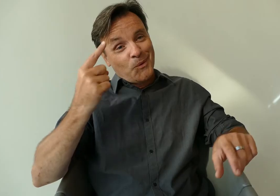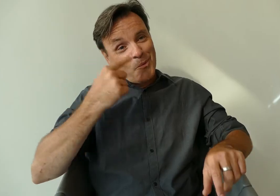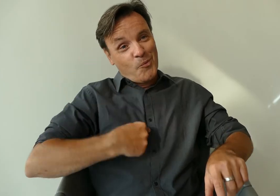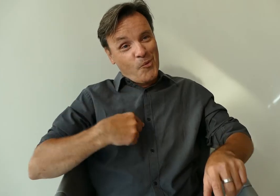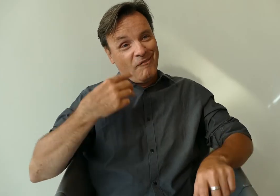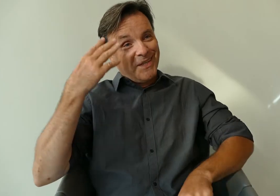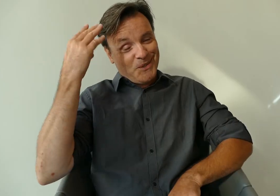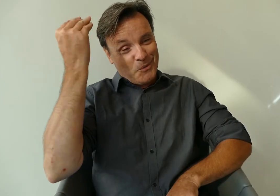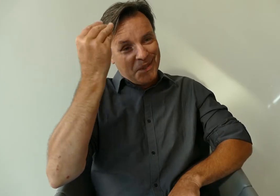Pour moi, c'est Ferdinand Berthier !